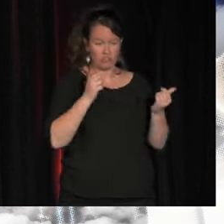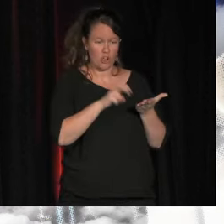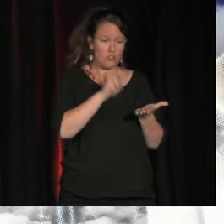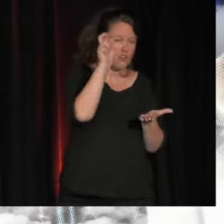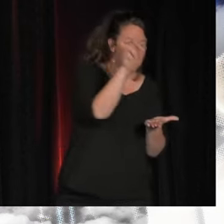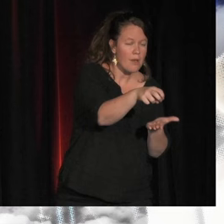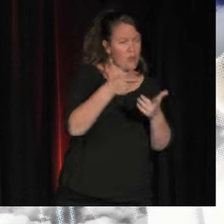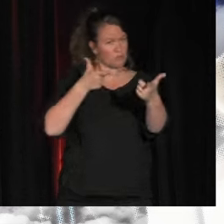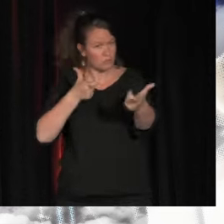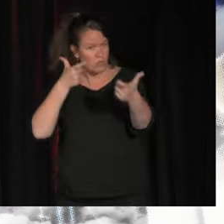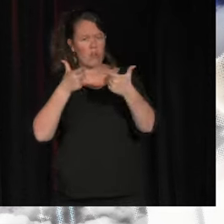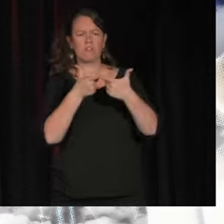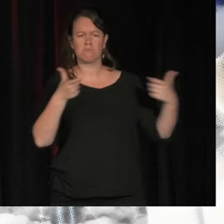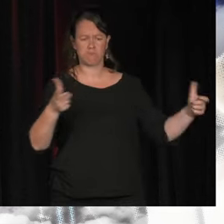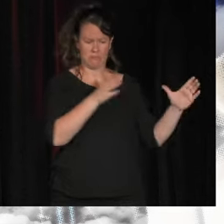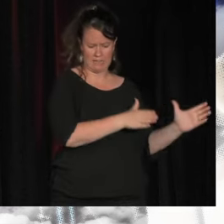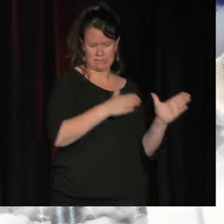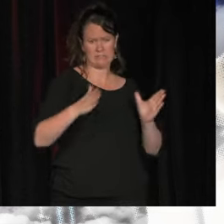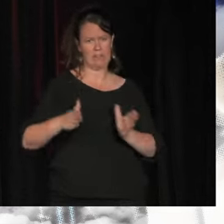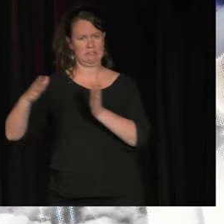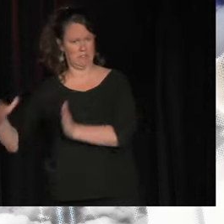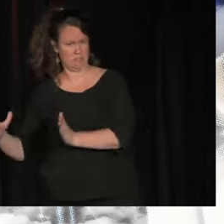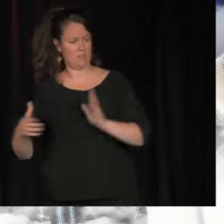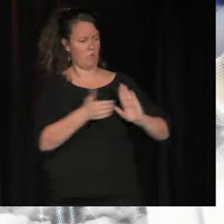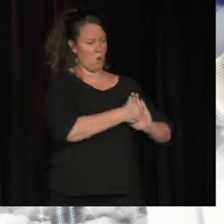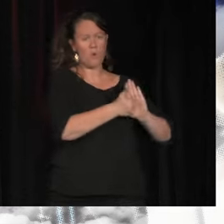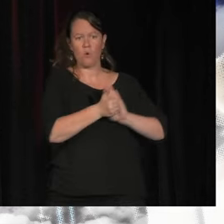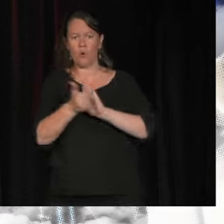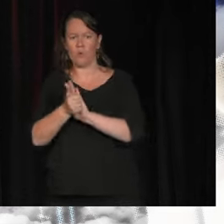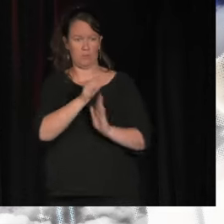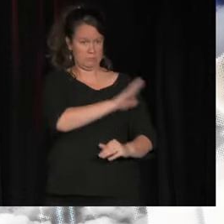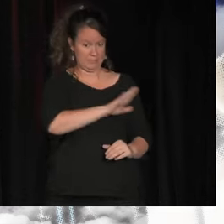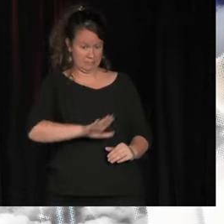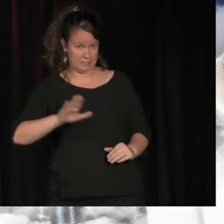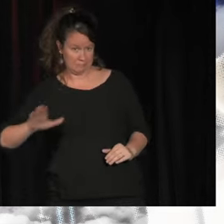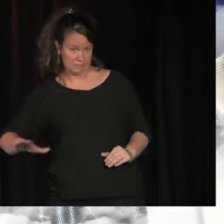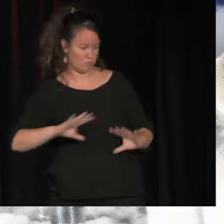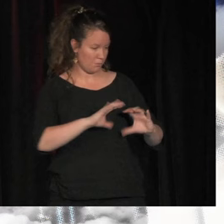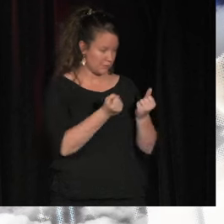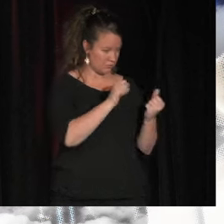On reviendra un petit peu là-dessus, mais il y avait vraiment cette idée de créer des capacités différentes en fonction du perso qu'on créait